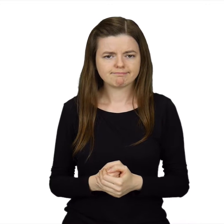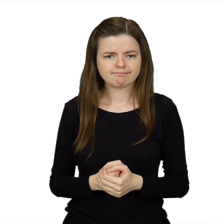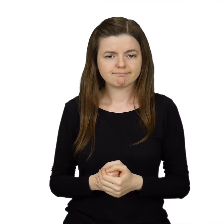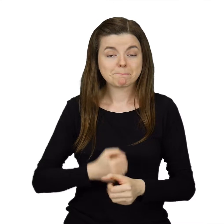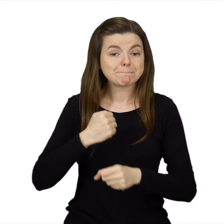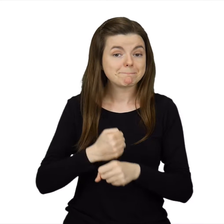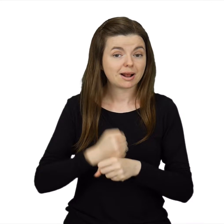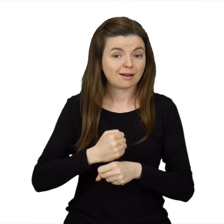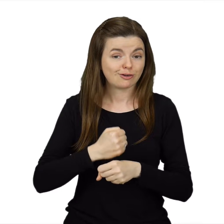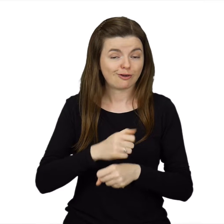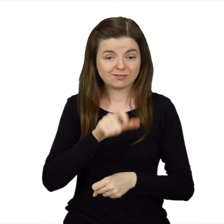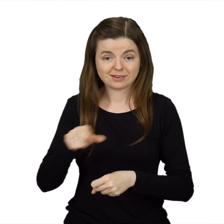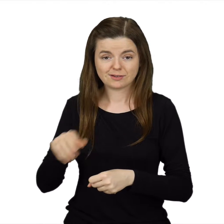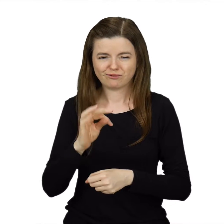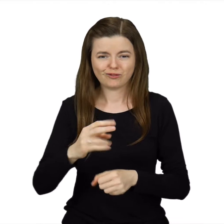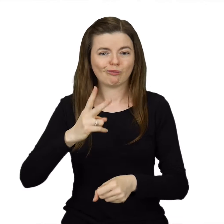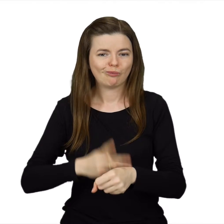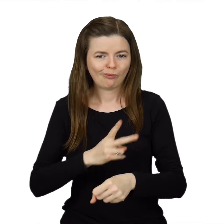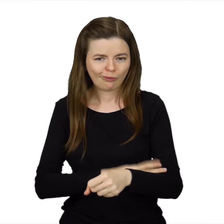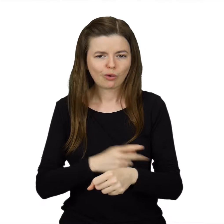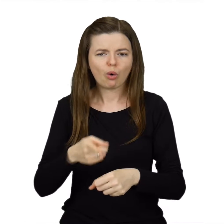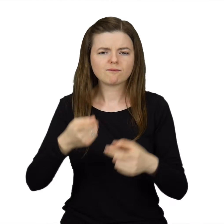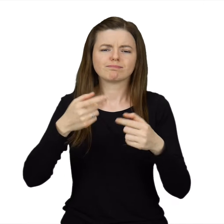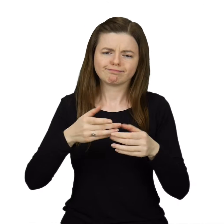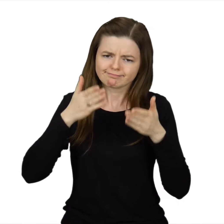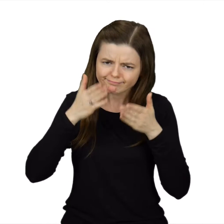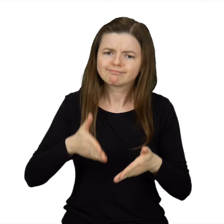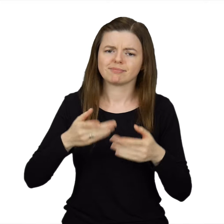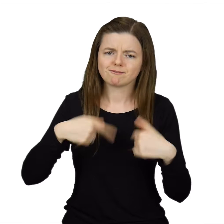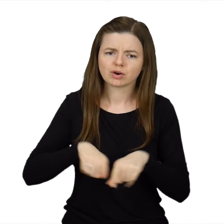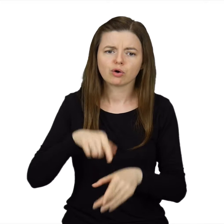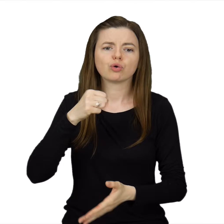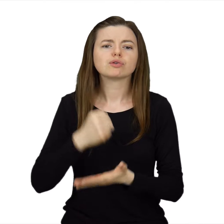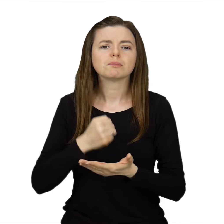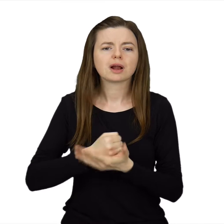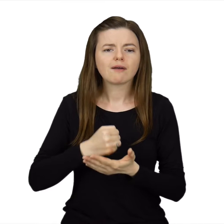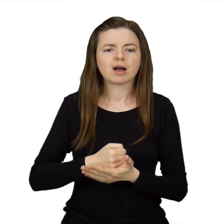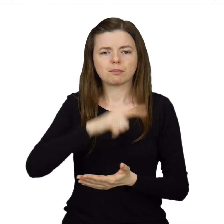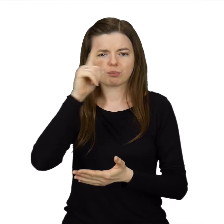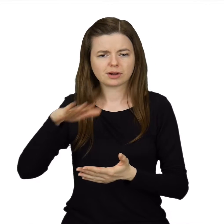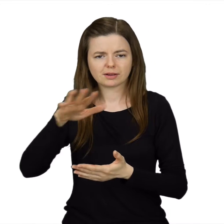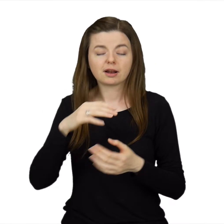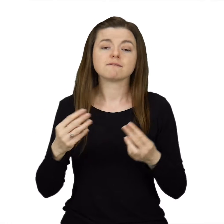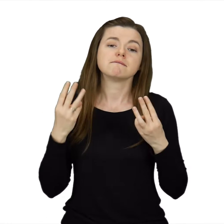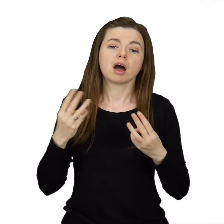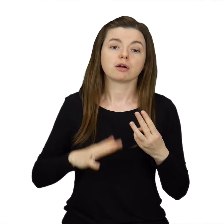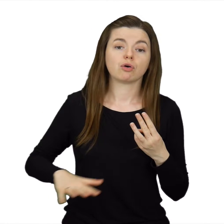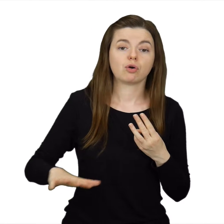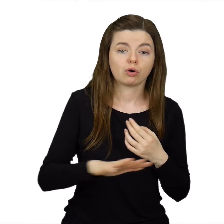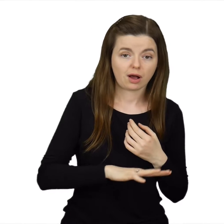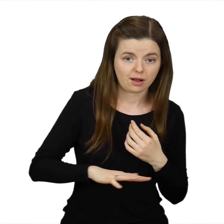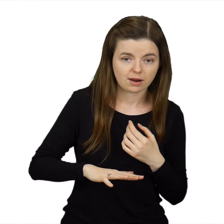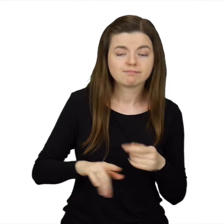Pracownicy urzędu zajmują się sprawami publicznymi o znaczeniu lokalnym